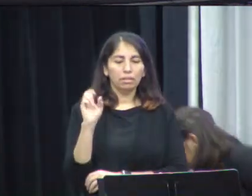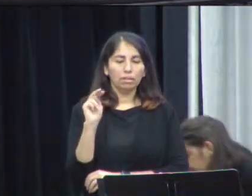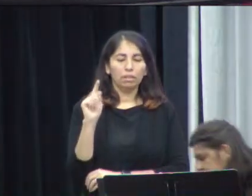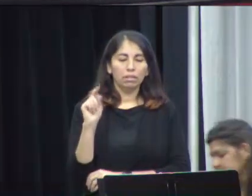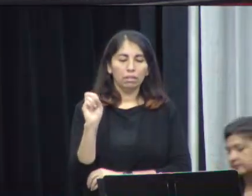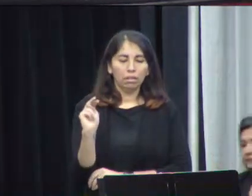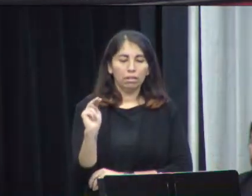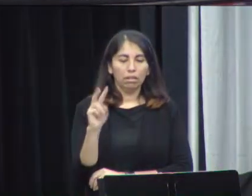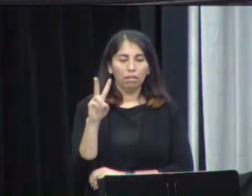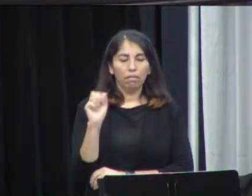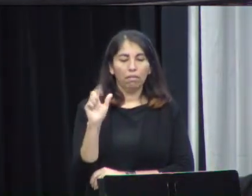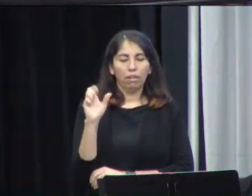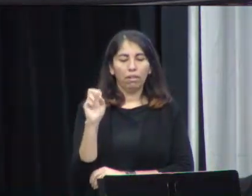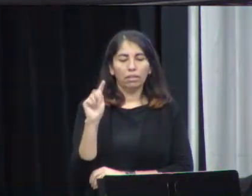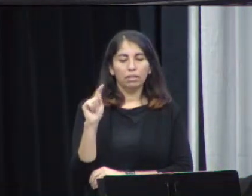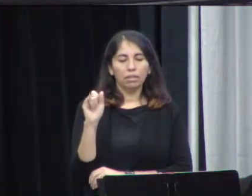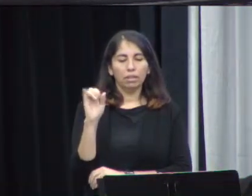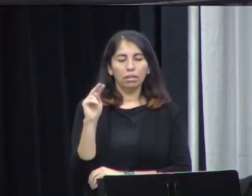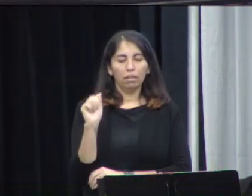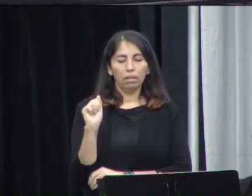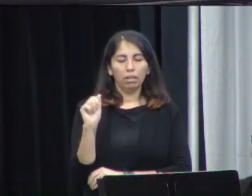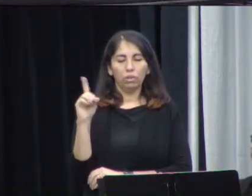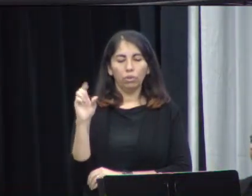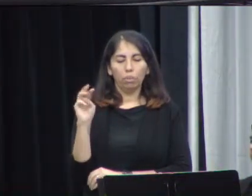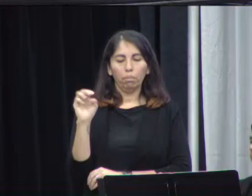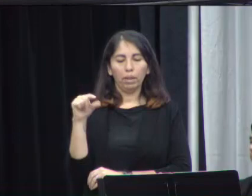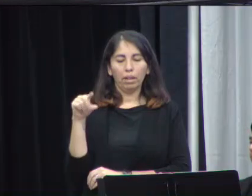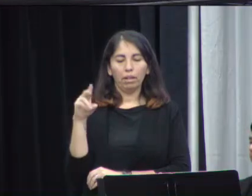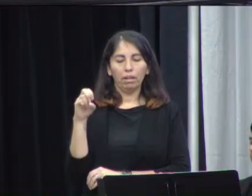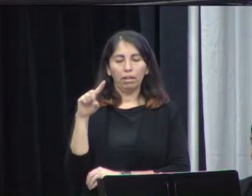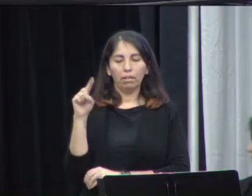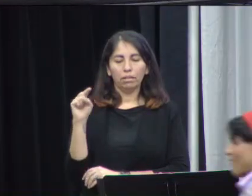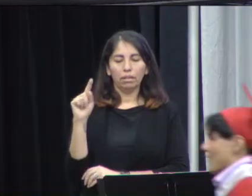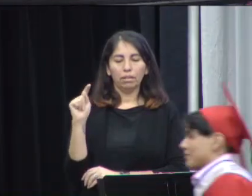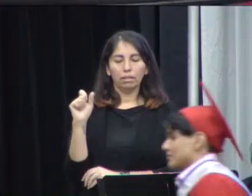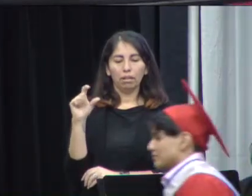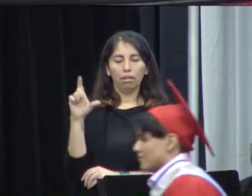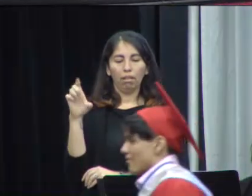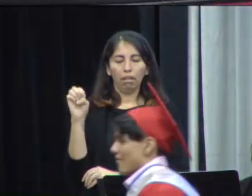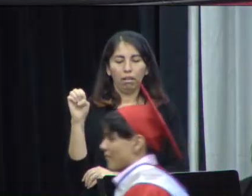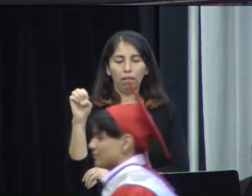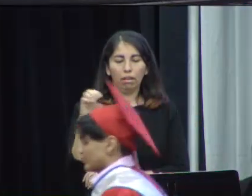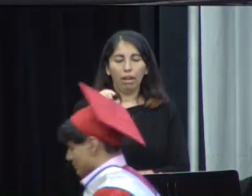Valentina Dominguez Tagla. (audience applauds) Asset Drane.